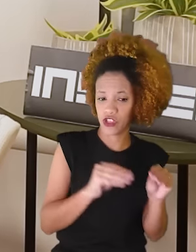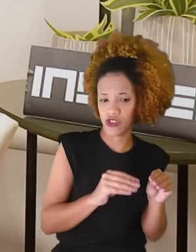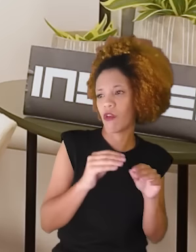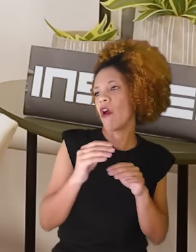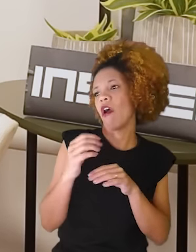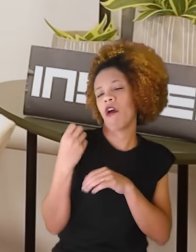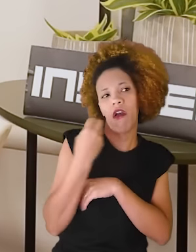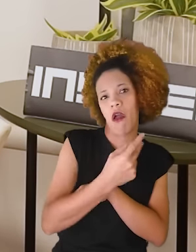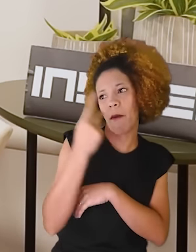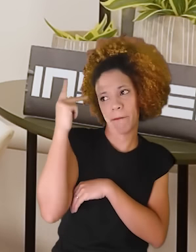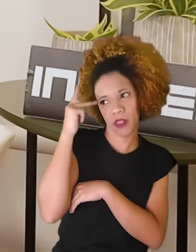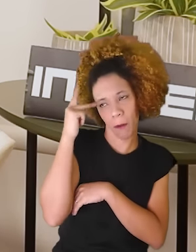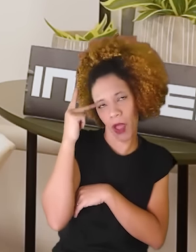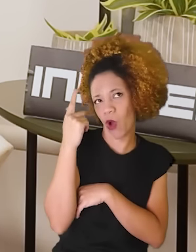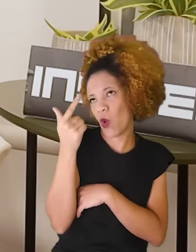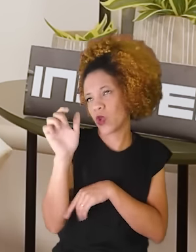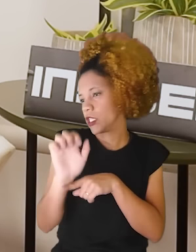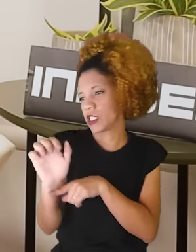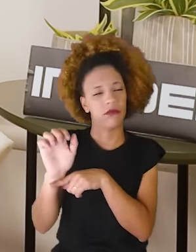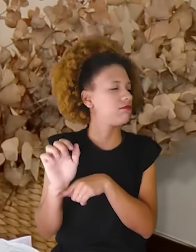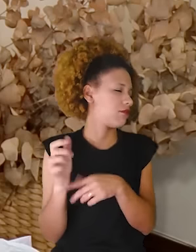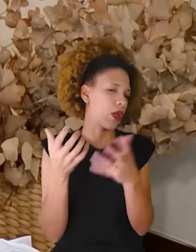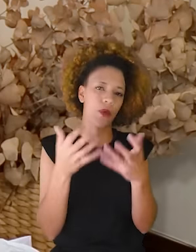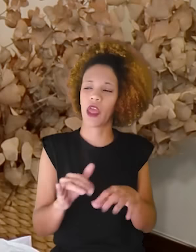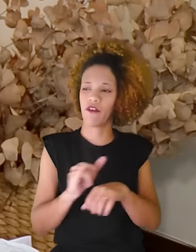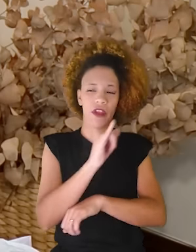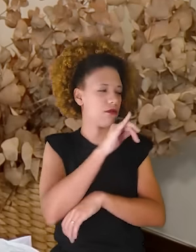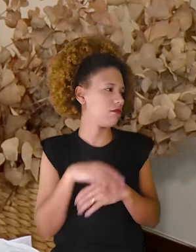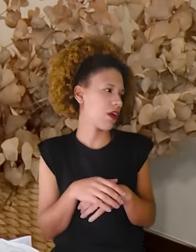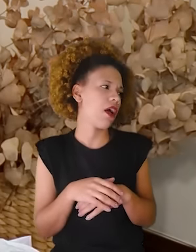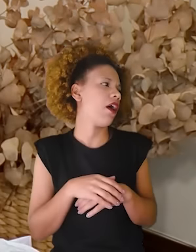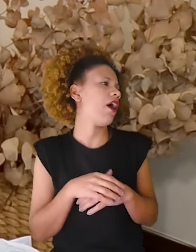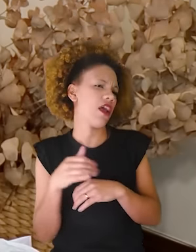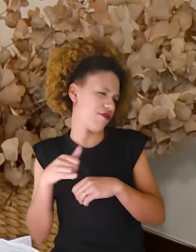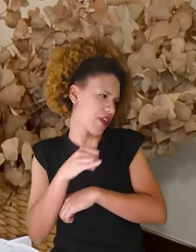ir para outro estado ela não vai pai de avião teu pai vai que ele já foi pra final de jogo ele é meu